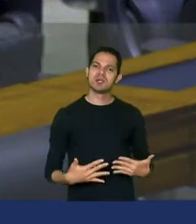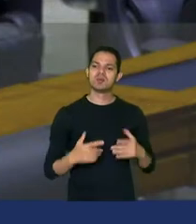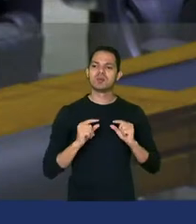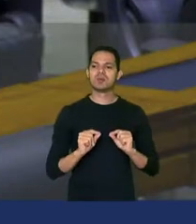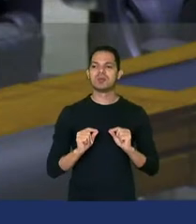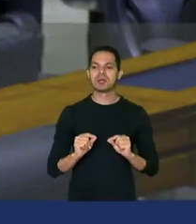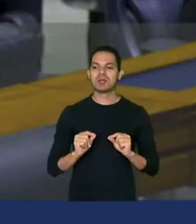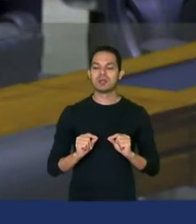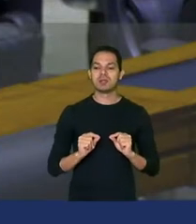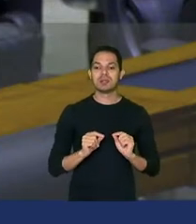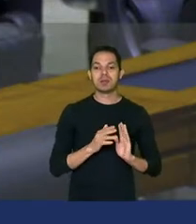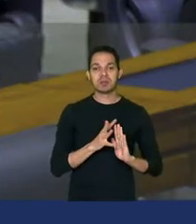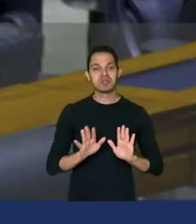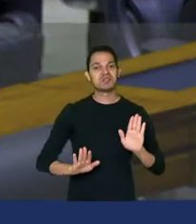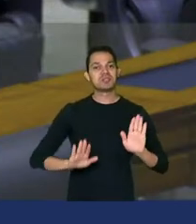EMENDA QUE TEM O NOSSO APOIO? ELA DIZ QUE É PRECISO FAZER